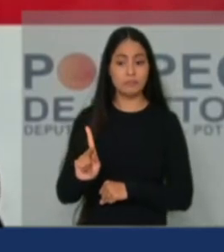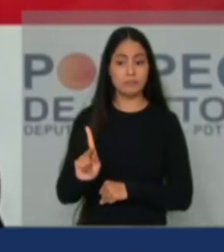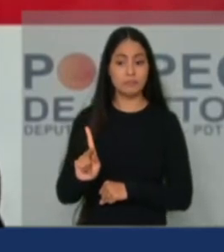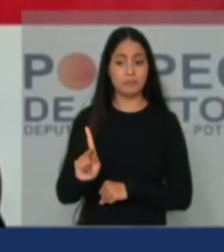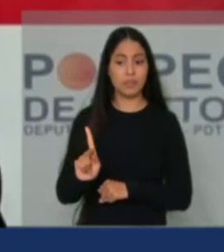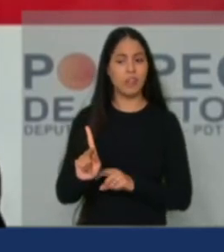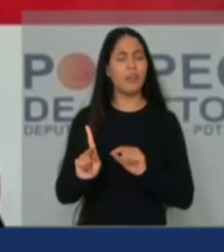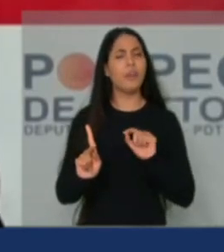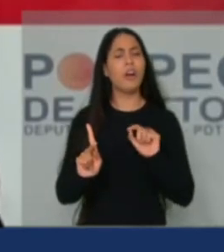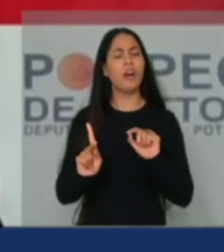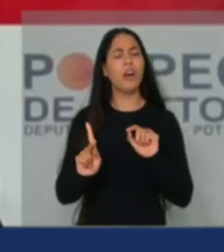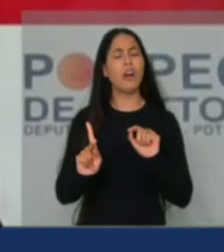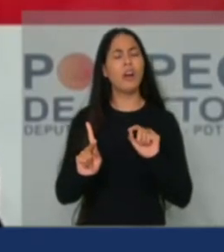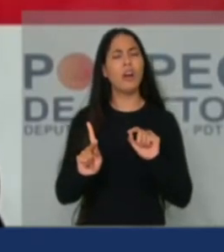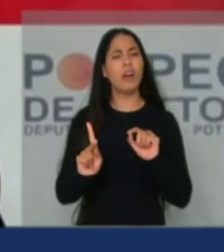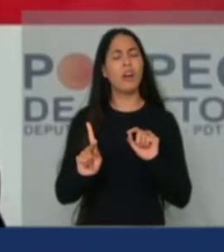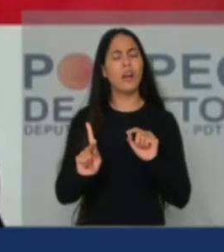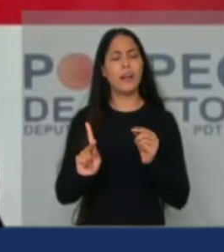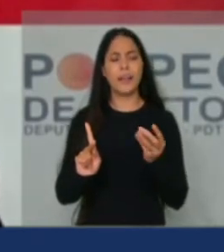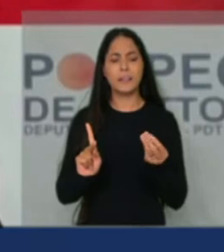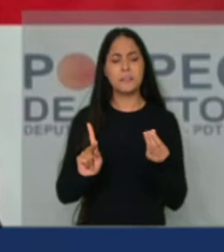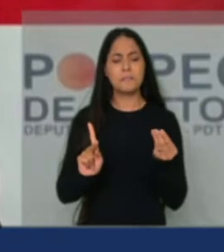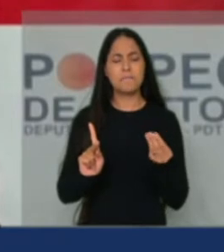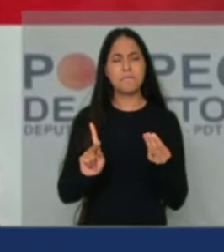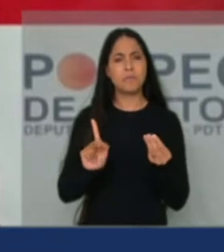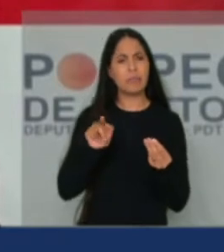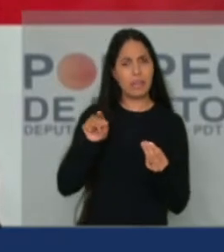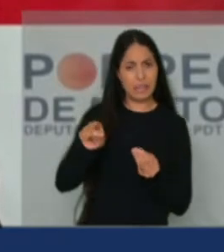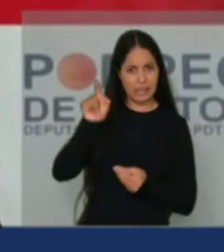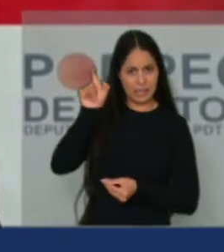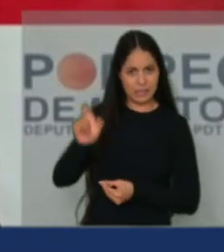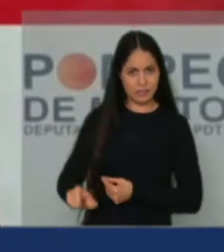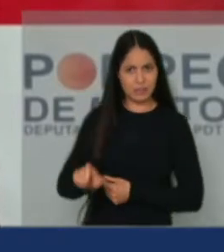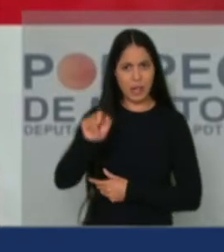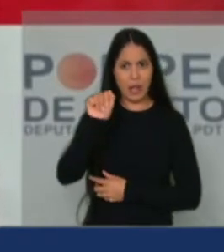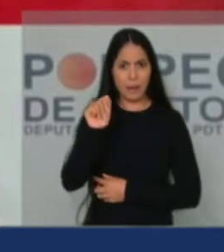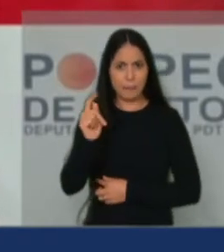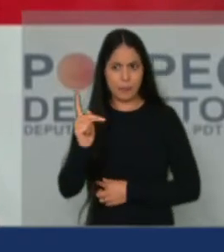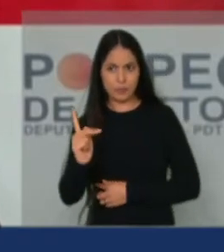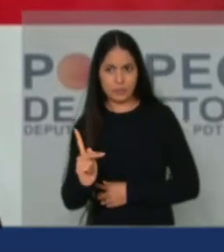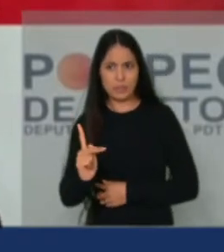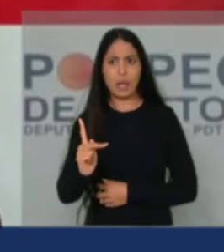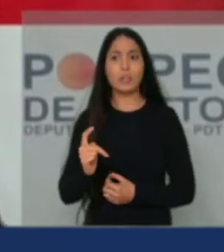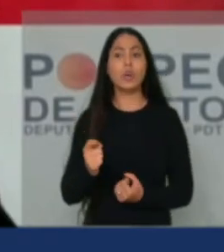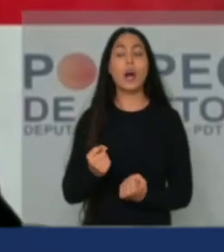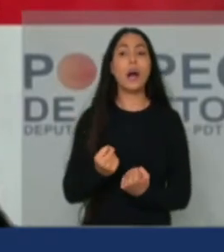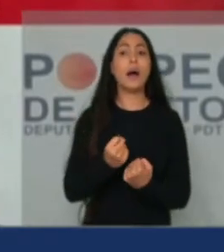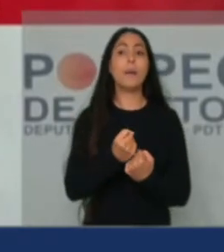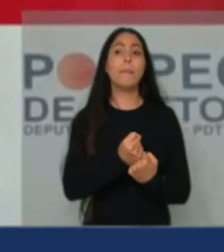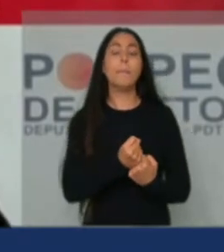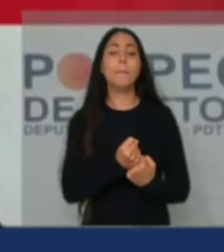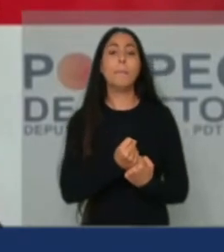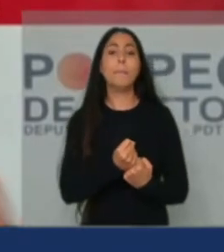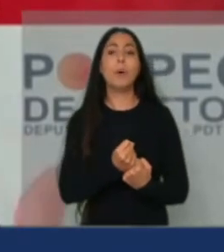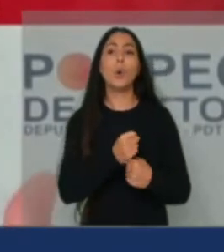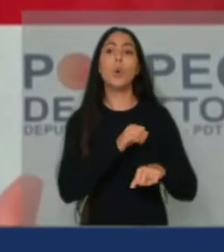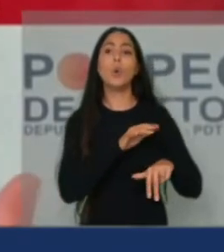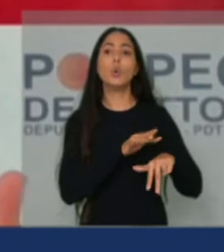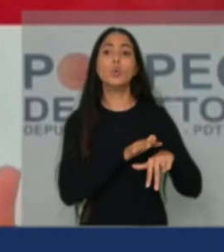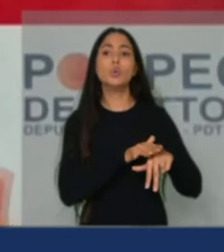VOLTA DE... SEGURAR A APOSENTADO QUE POSSA RECEBER O AUXÍLIO DOENÇA, QUANDO VOLTAR A TRABALHAR MESMO DEPOIS DE APOSENTADO. É ALGO